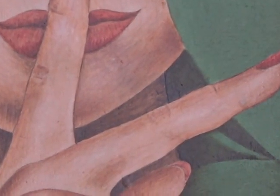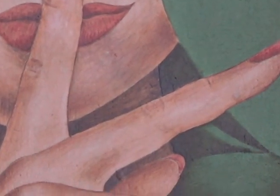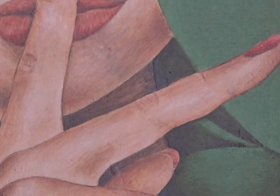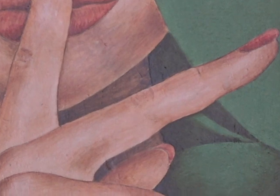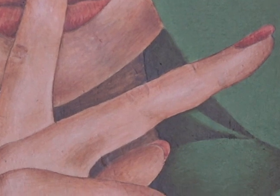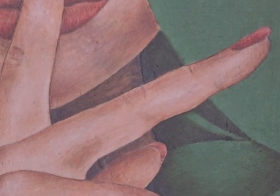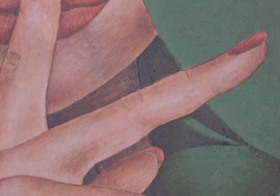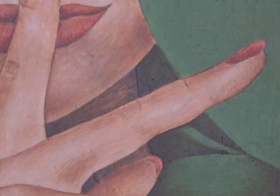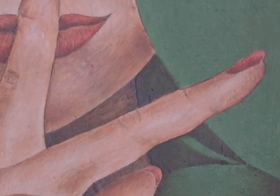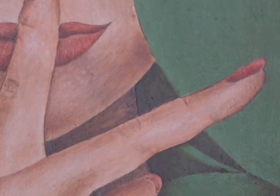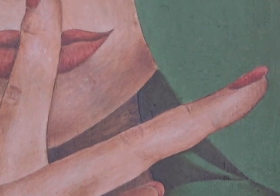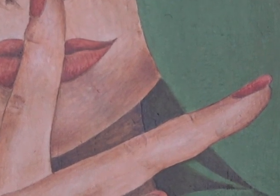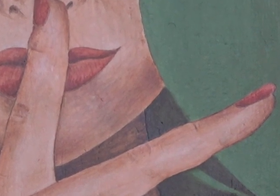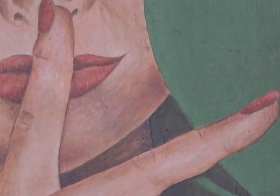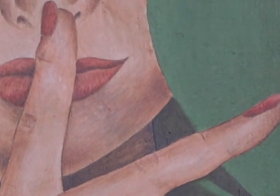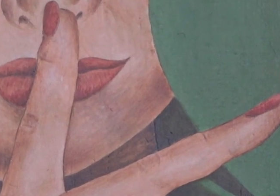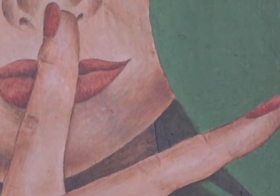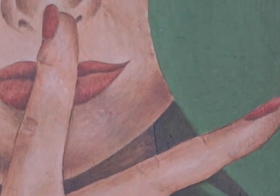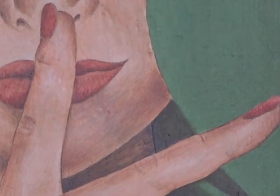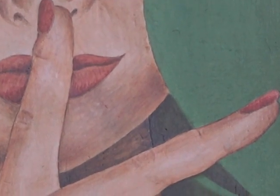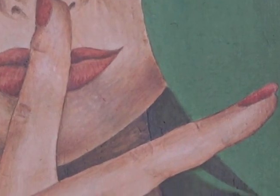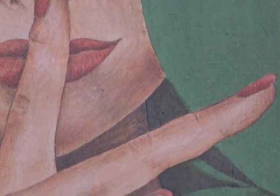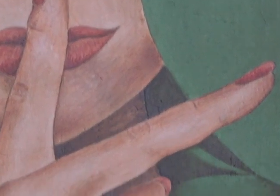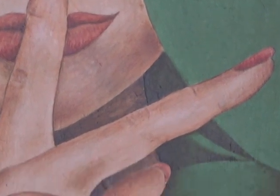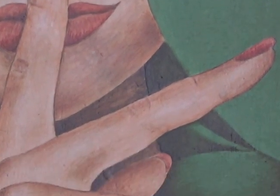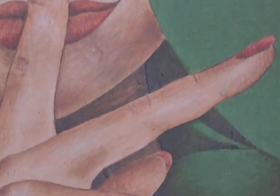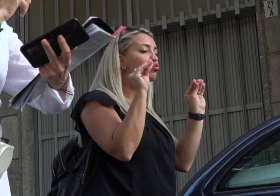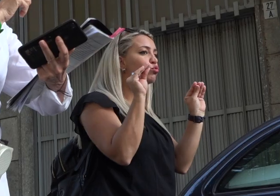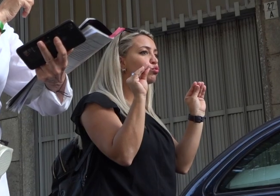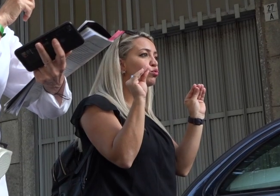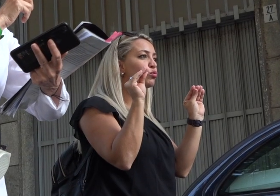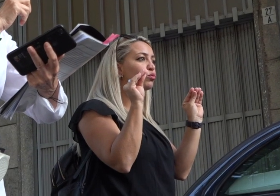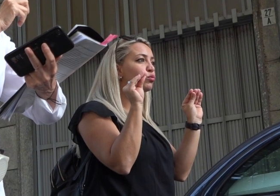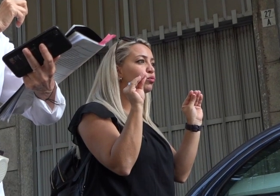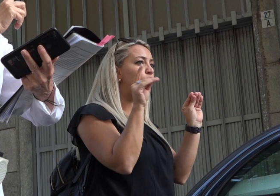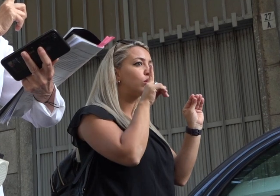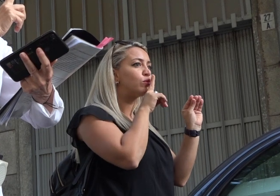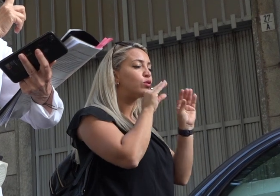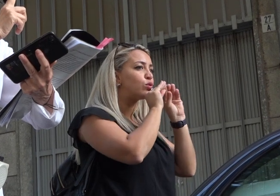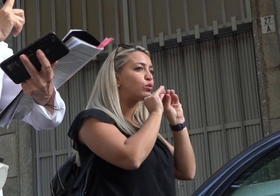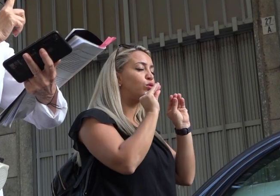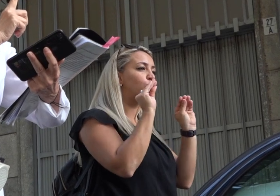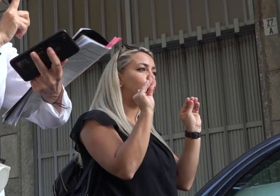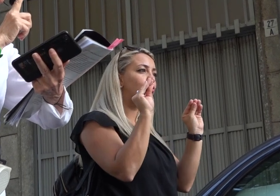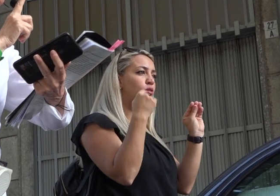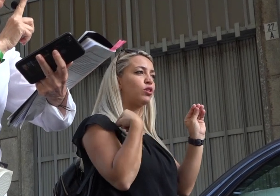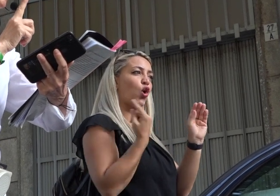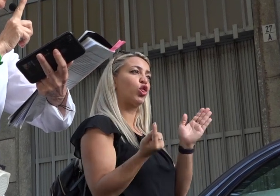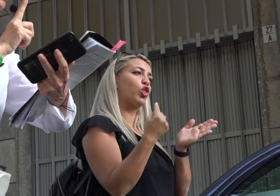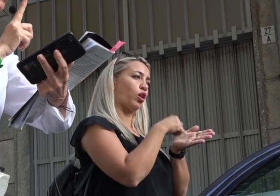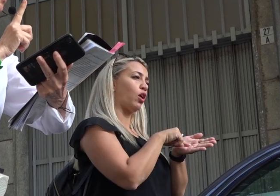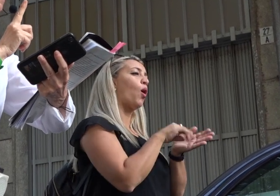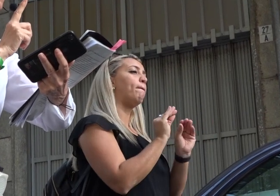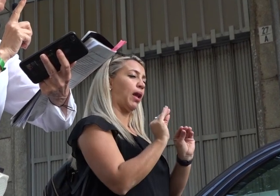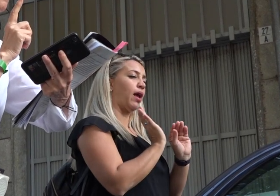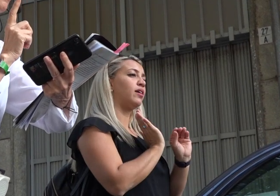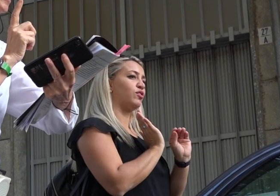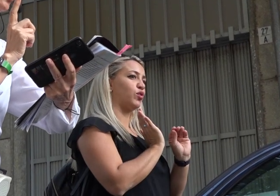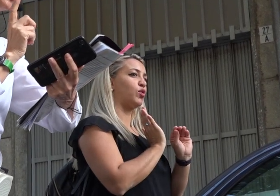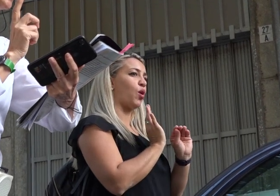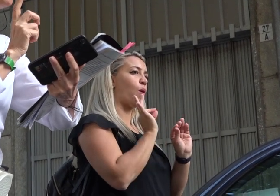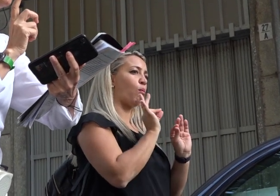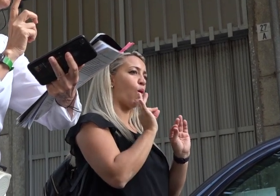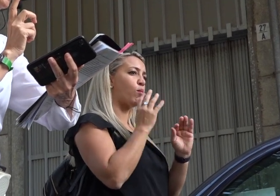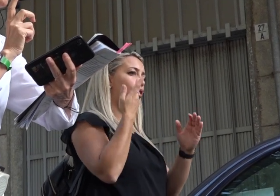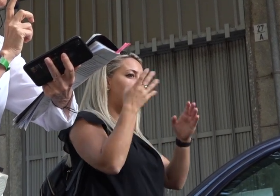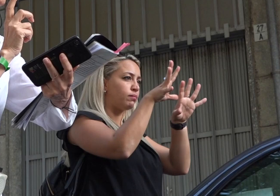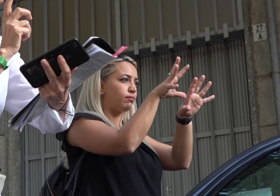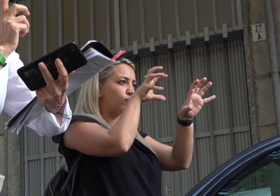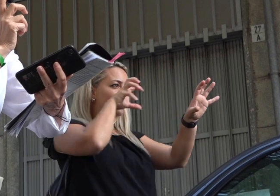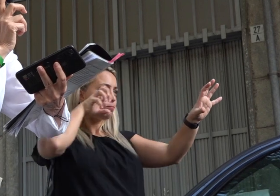bocca. Shhh, shhh. Tornerò presto nel fitto cespuglio